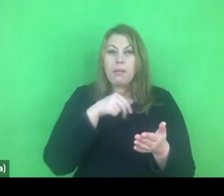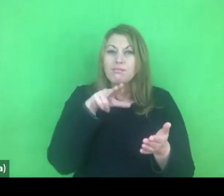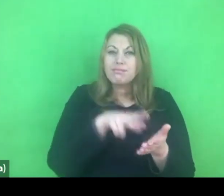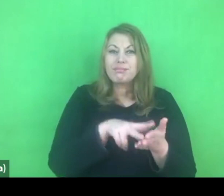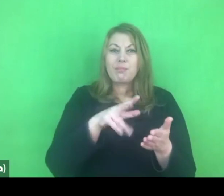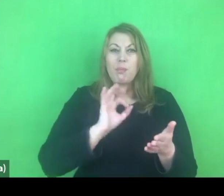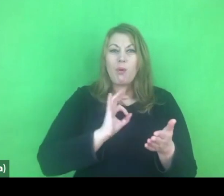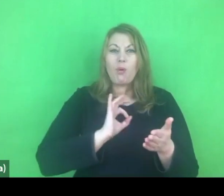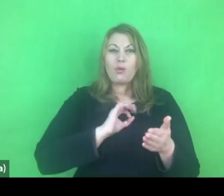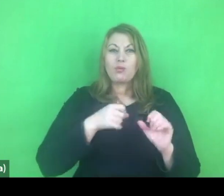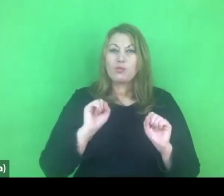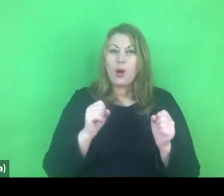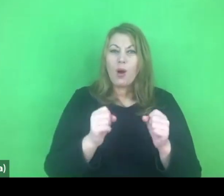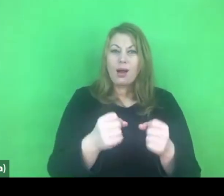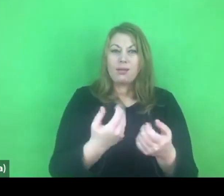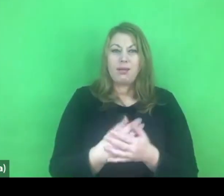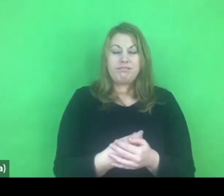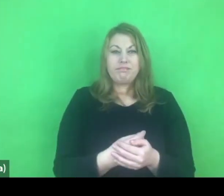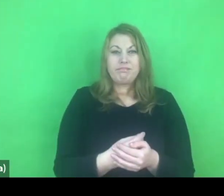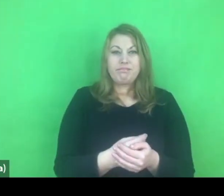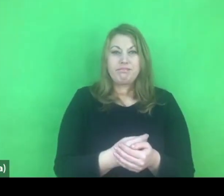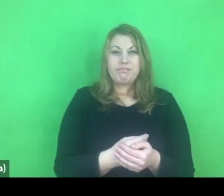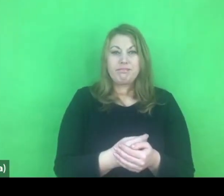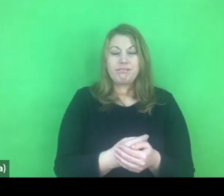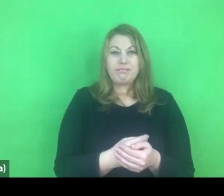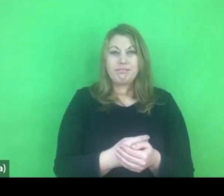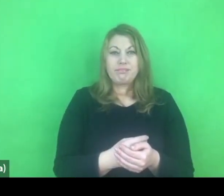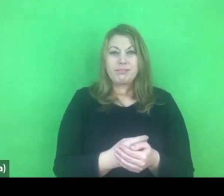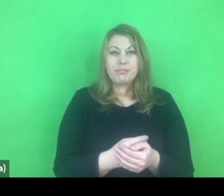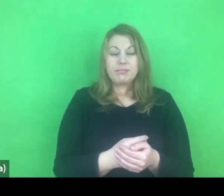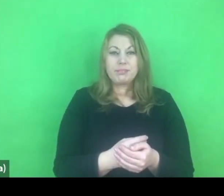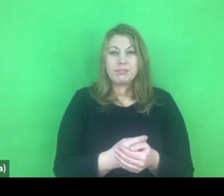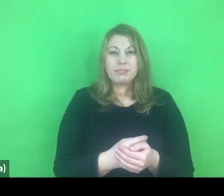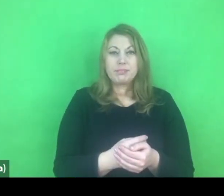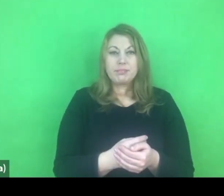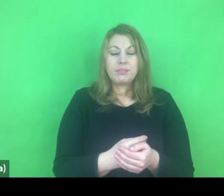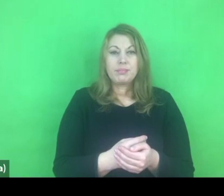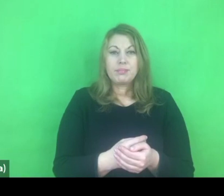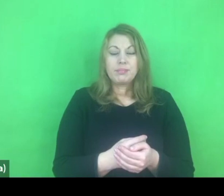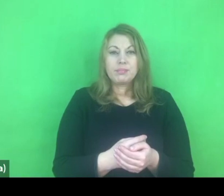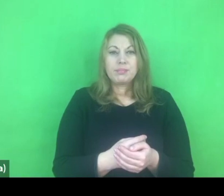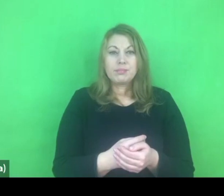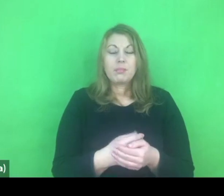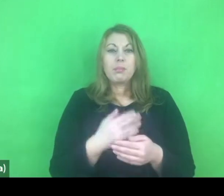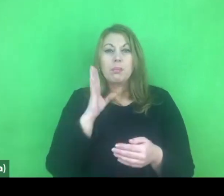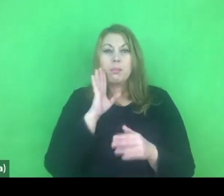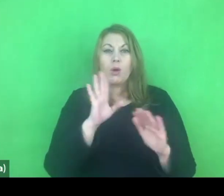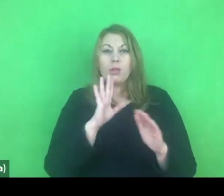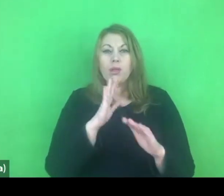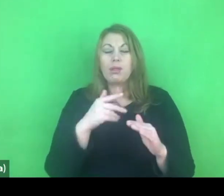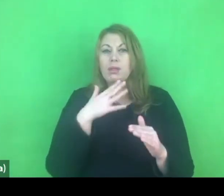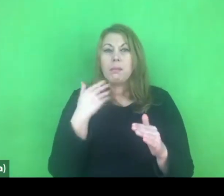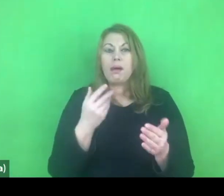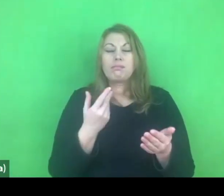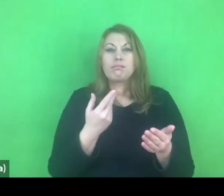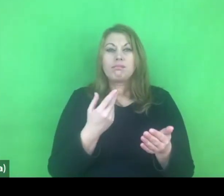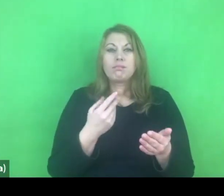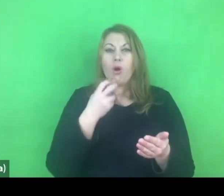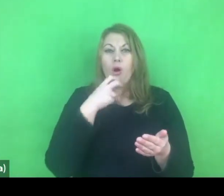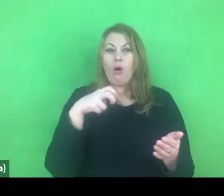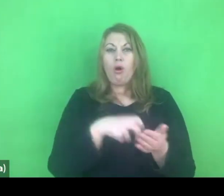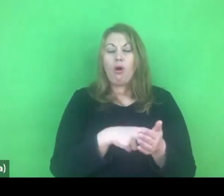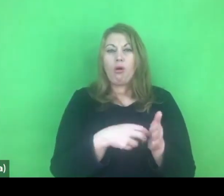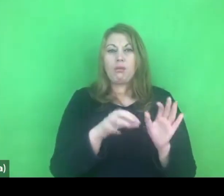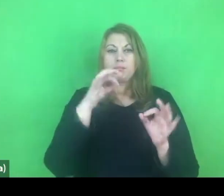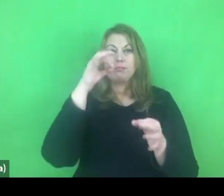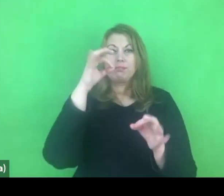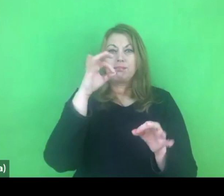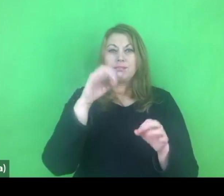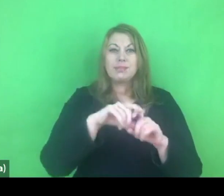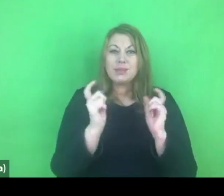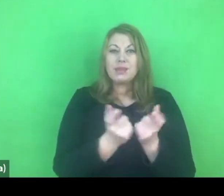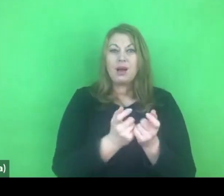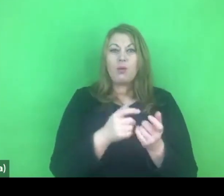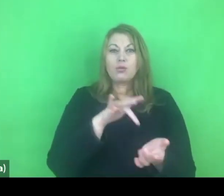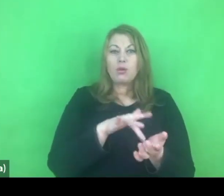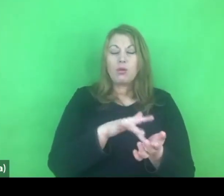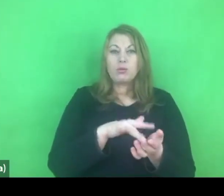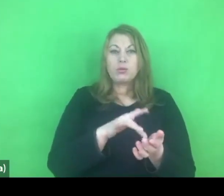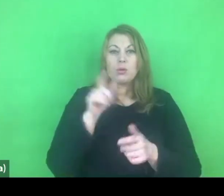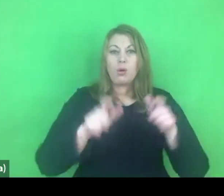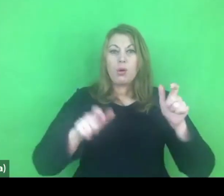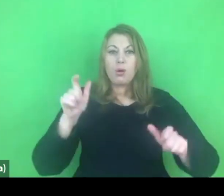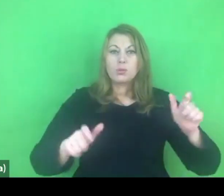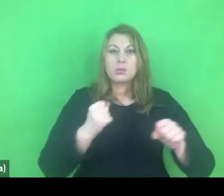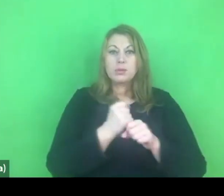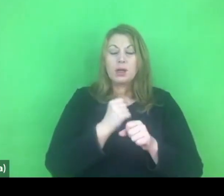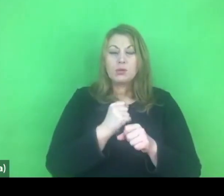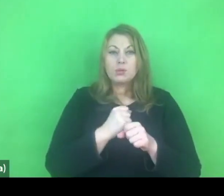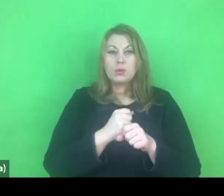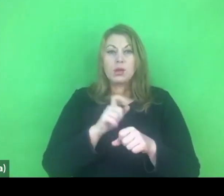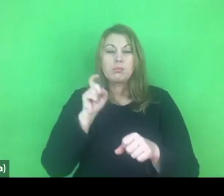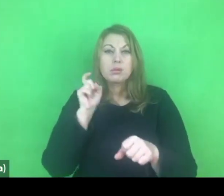Czyli w jakimś sensie deprecjonuje się działania środowiska osób pracującyh na rzecz przeciwdziałania przemocy na co dzień.